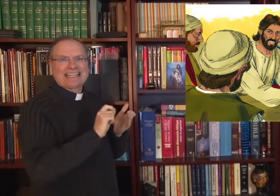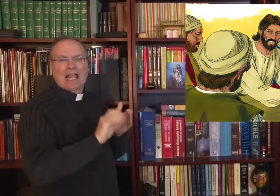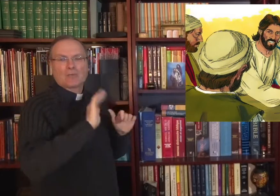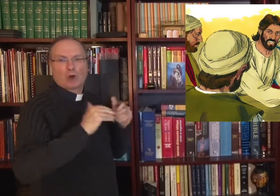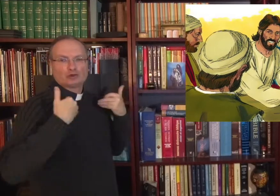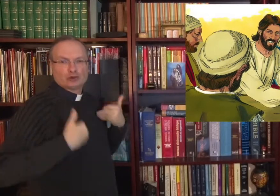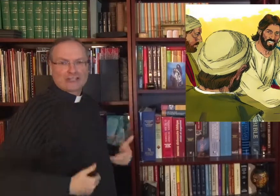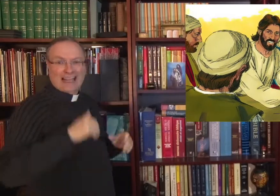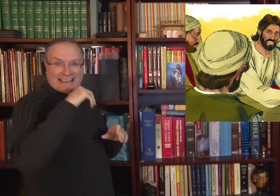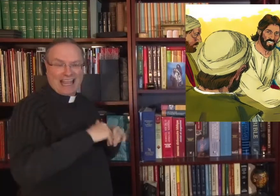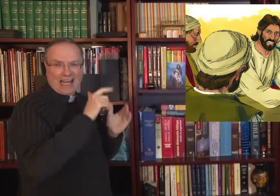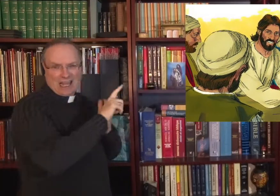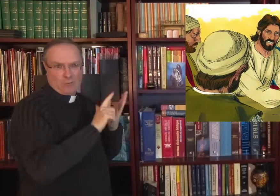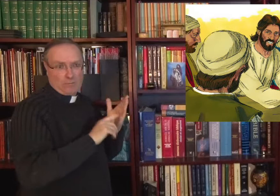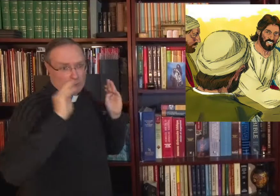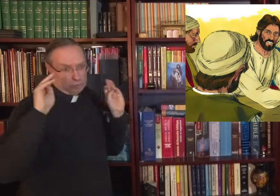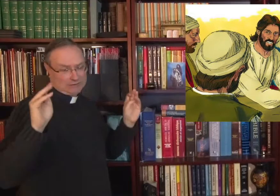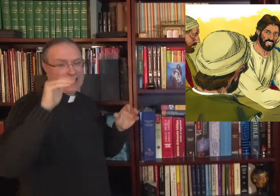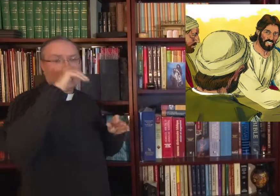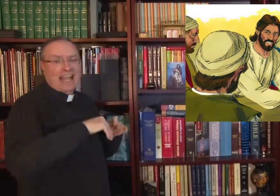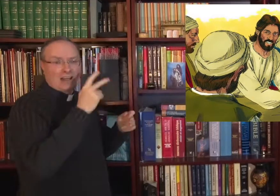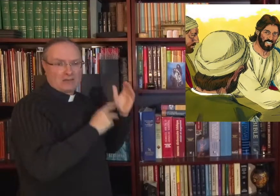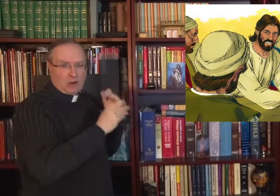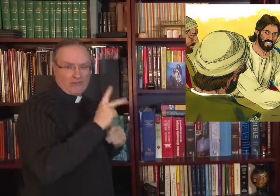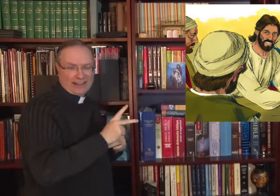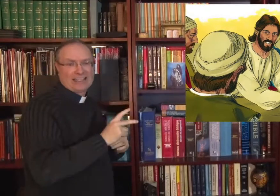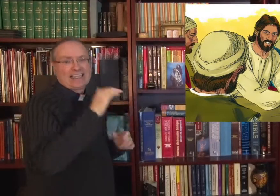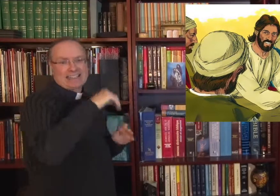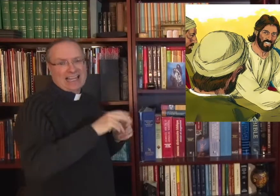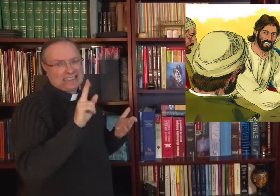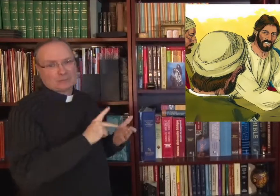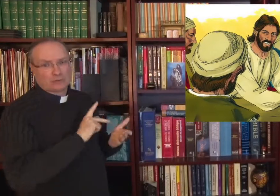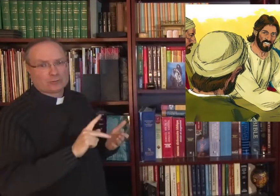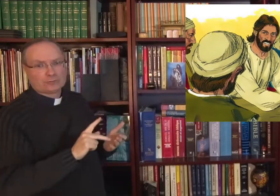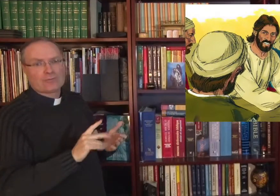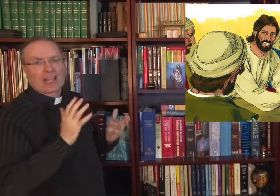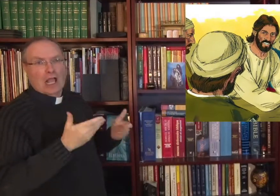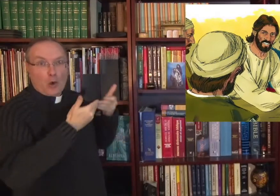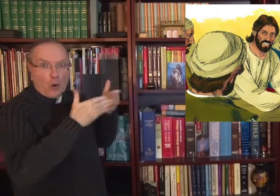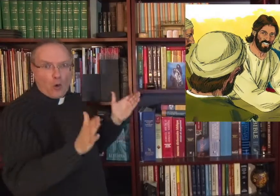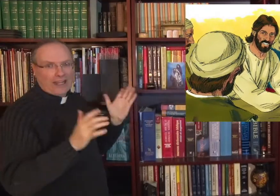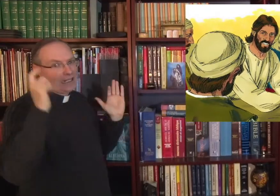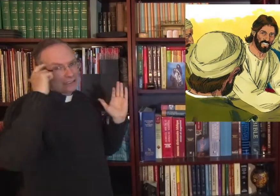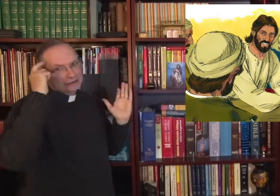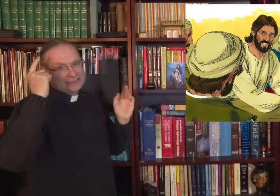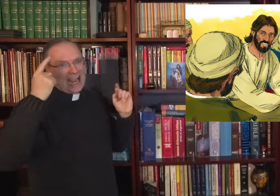à mon sujet dans la loi de Moïse, dans les prophètes et dans les psaumes.» Alors il leur ouvrit l’intelligence